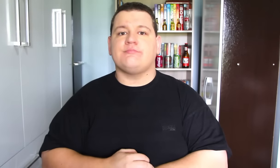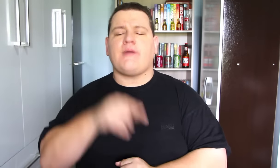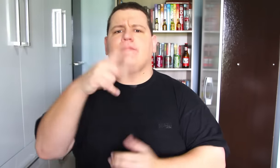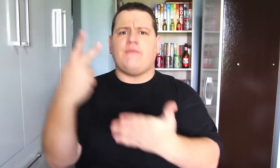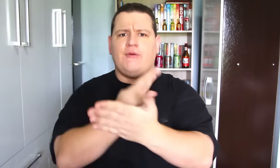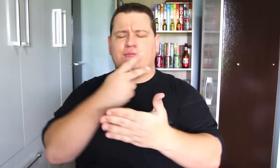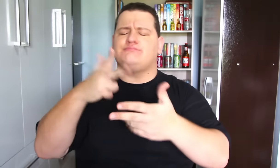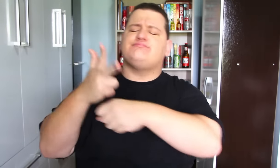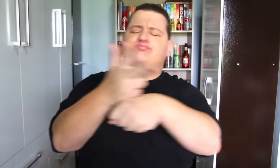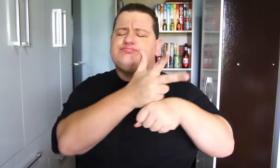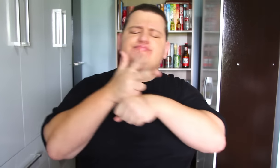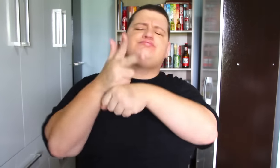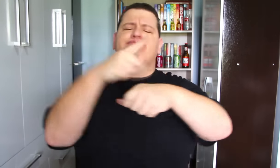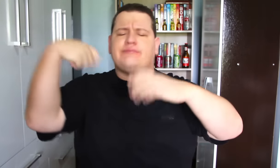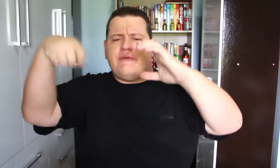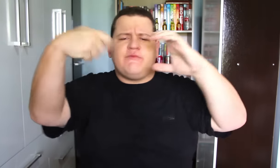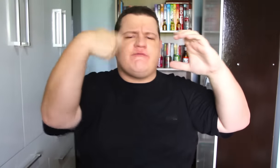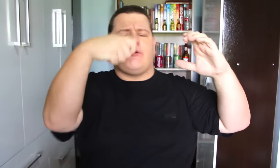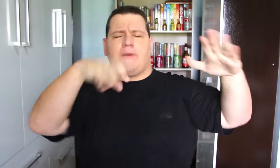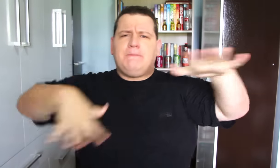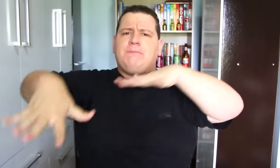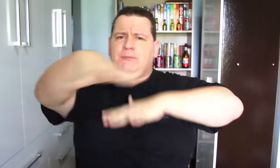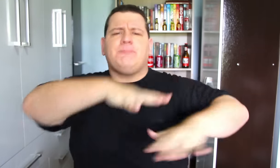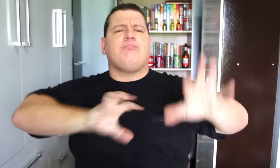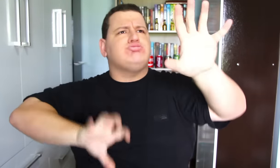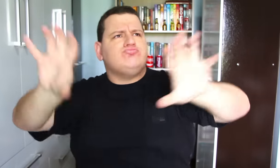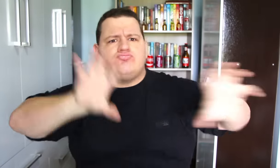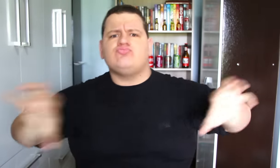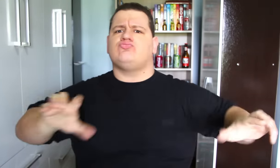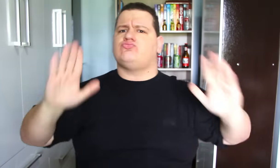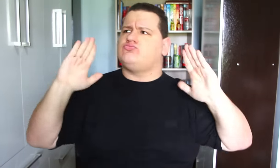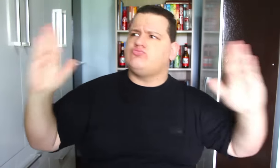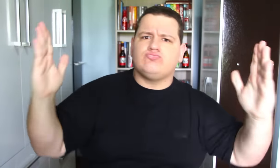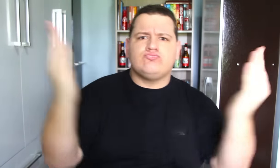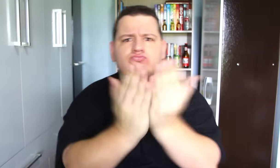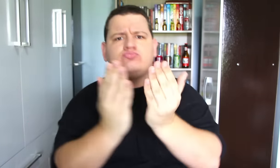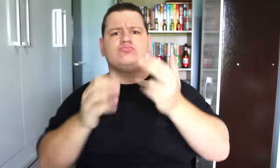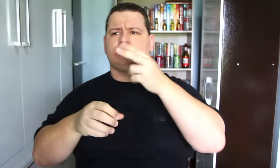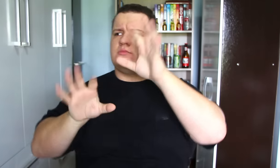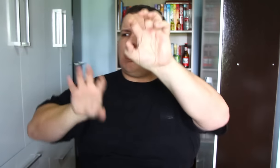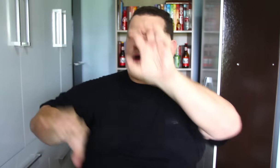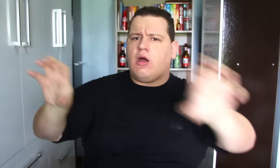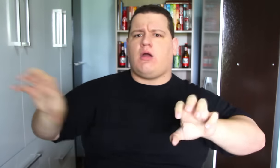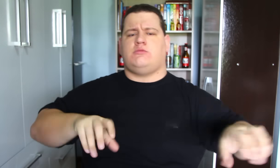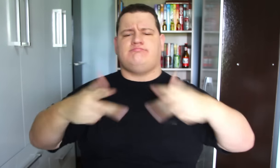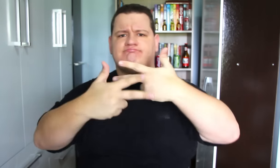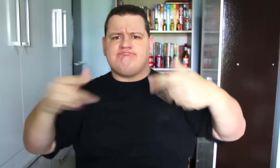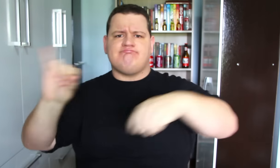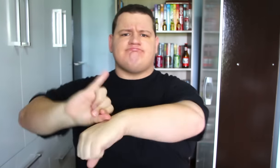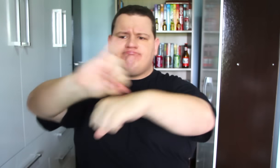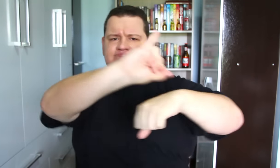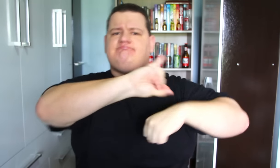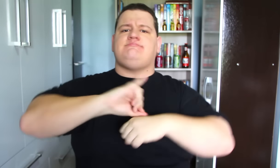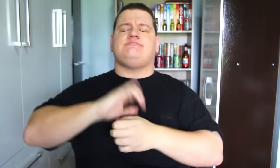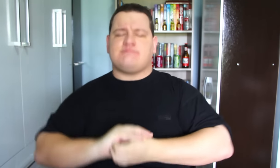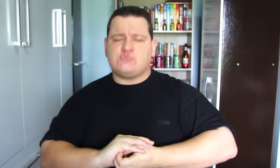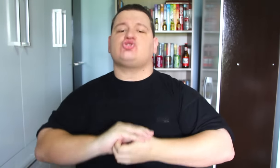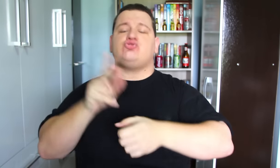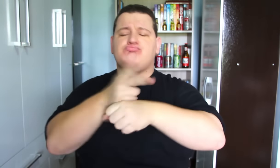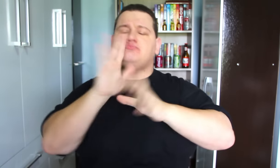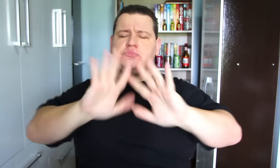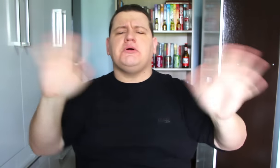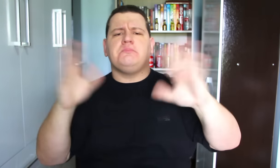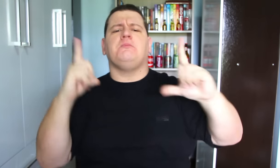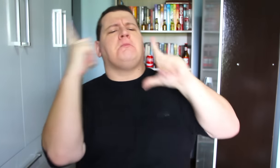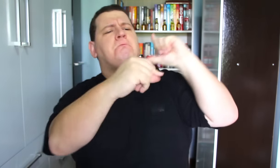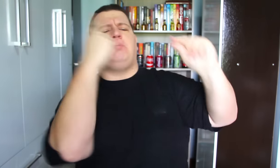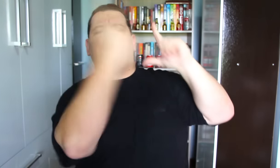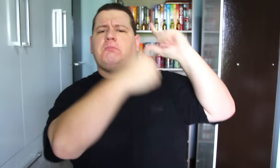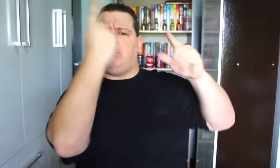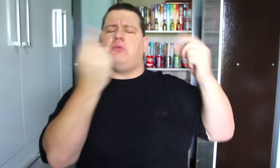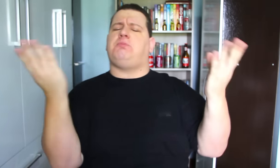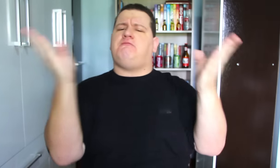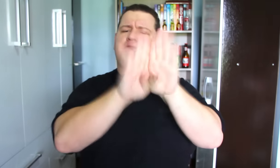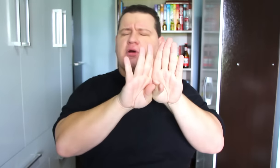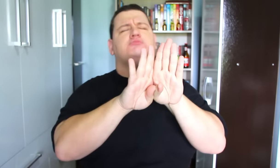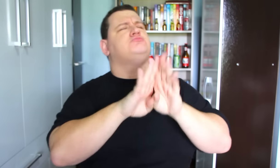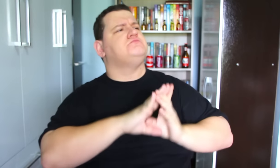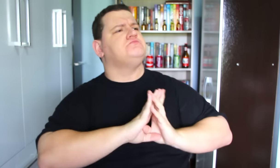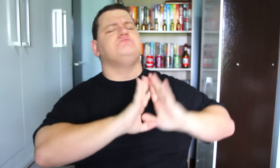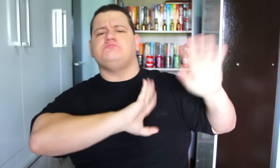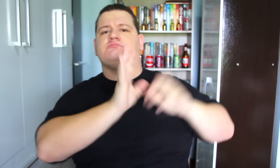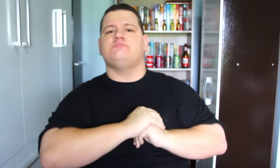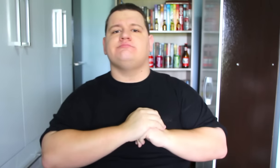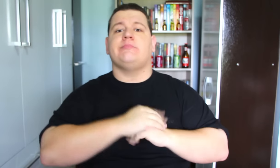No fim do dia das filmagens, com cenário e objetos de cena arrumados, o pessoal foi embora para casa.